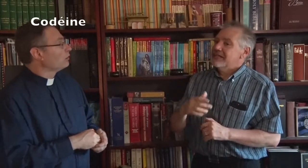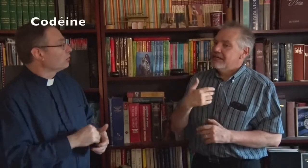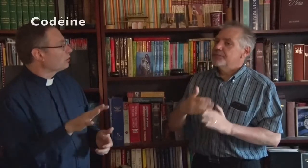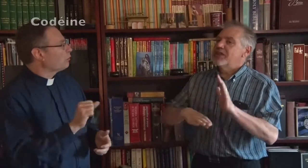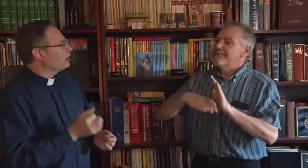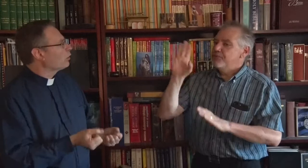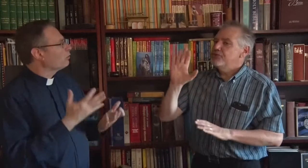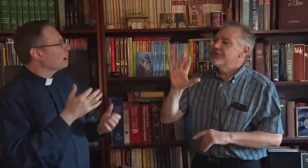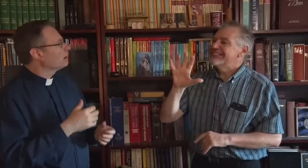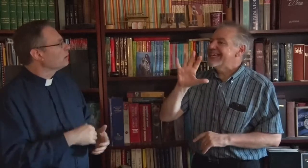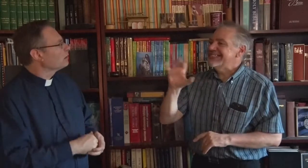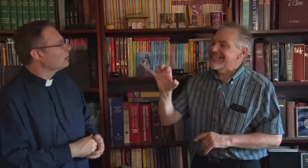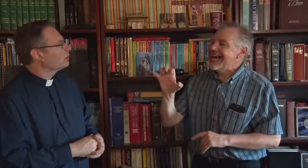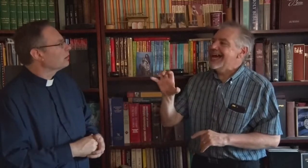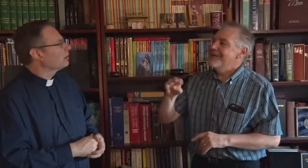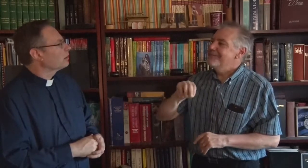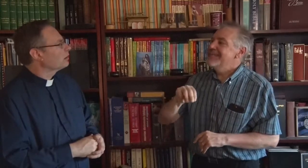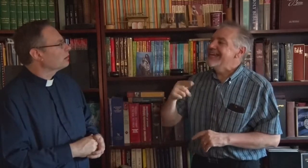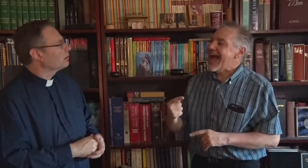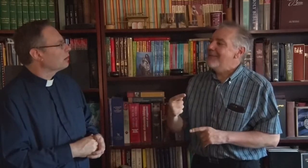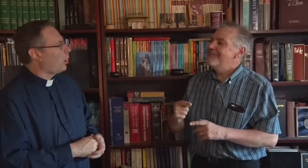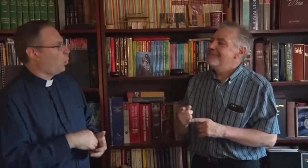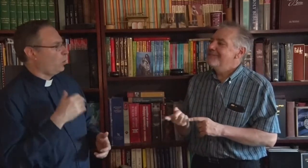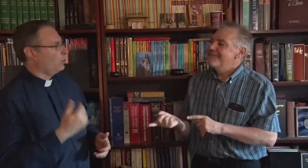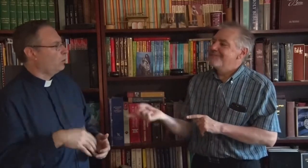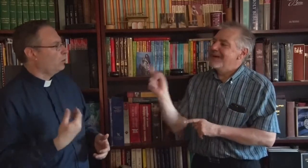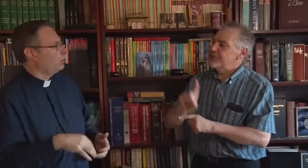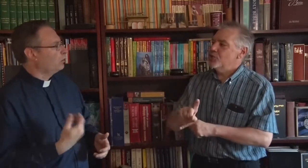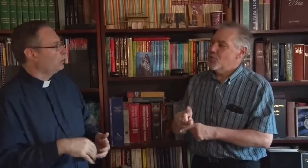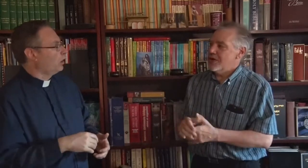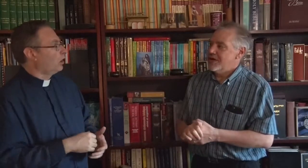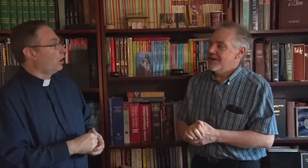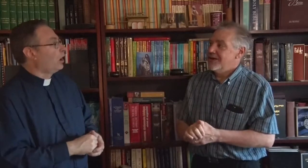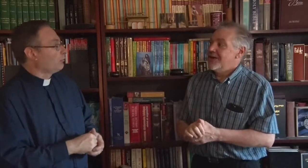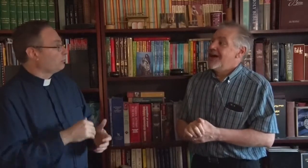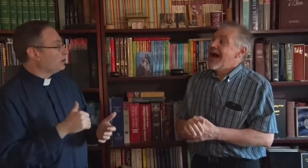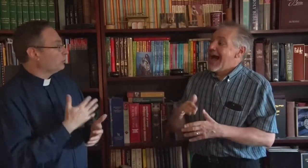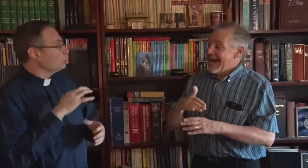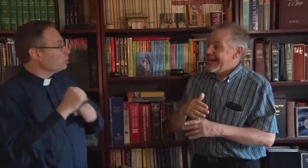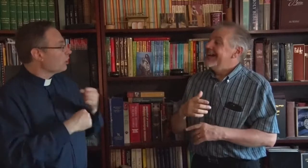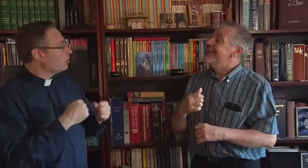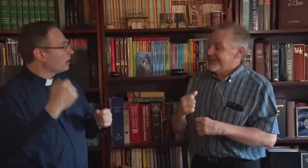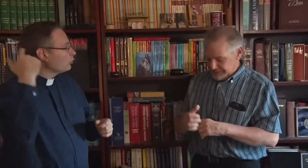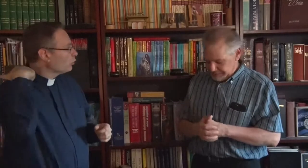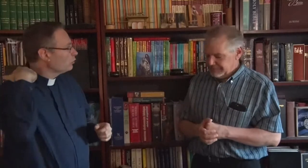Je prenais plus de 500 mg… par jour. Parce que tu avais les douleurs dans le dos,